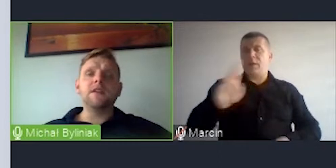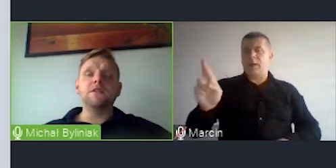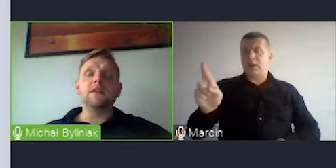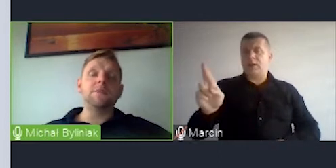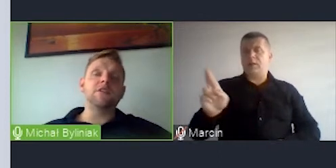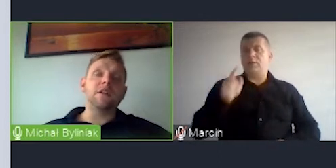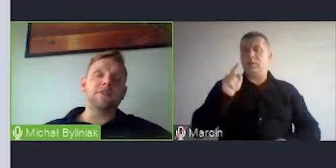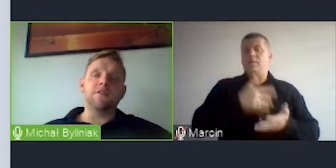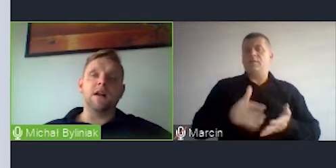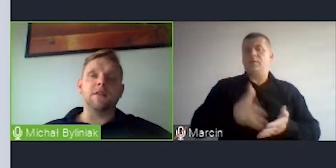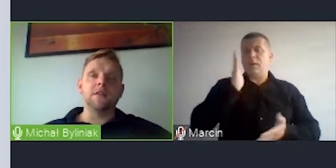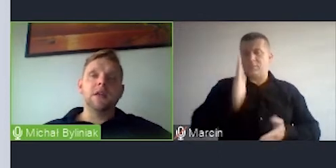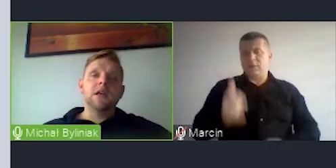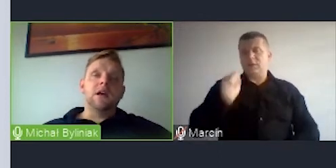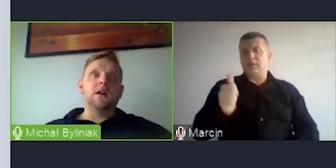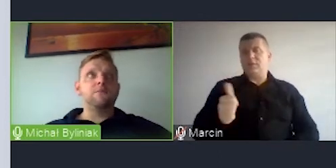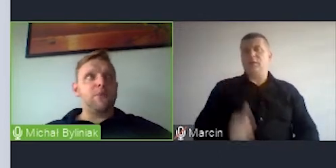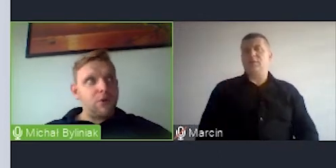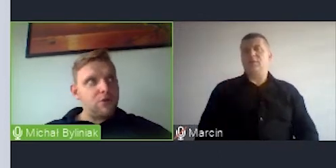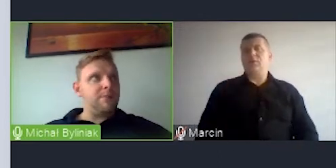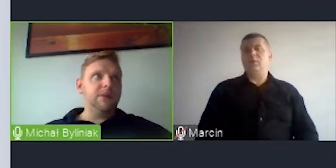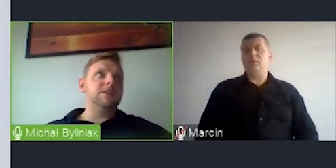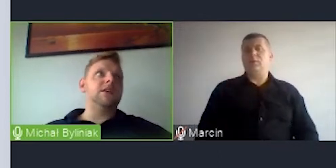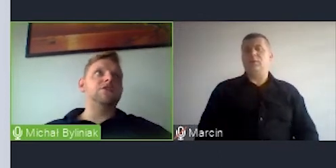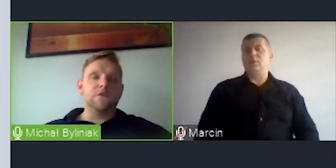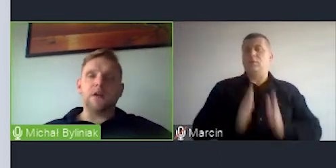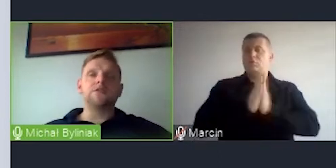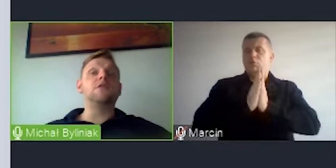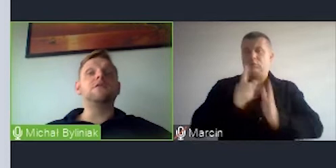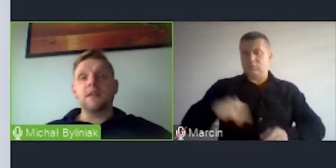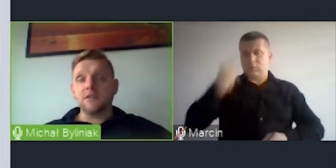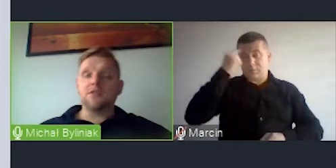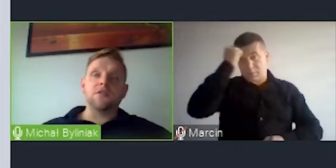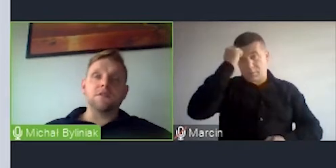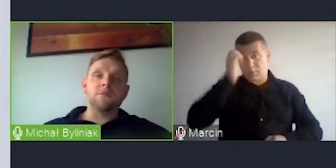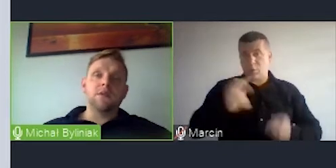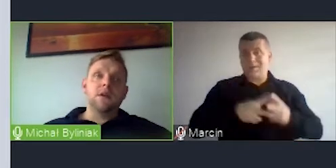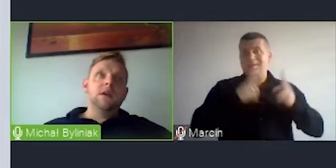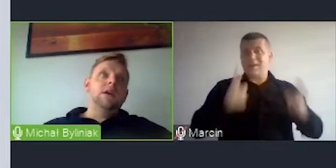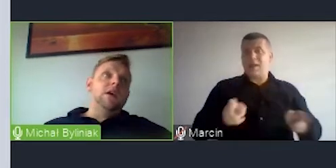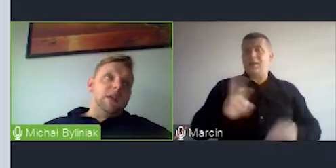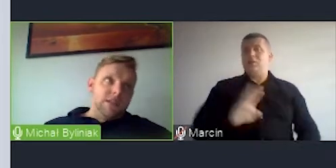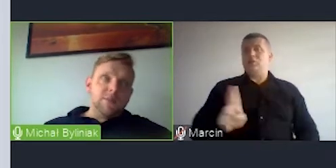taki wydatek będzie kwalifikowalny. Proszę pamiętać właśnie o zakresie rzeczowym.